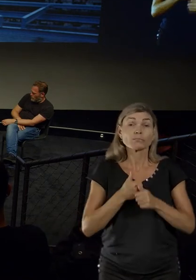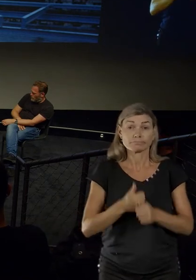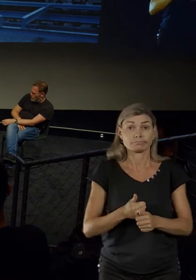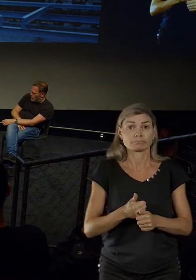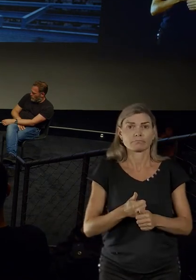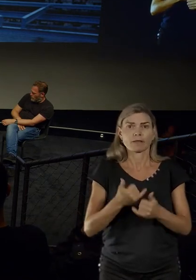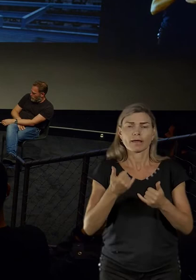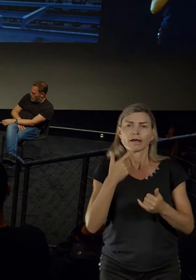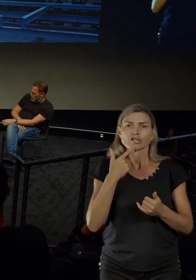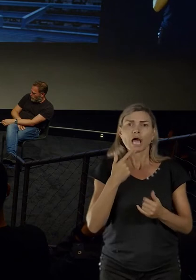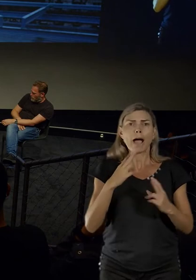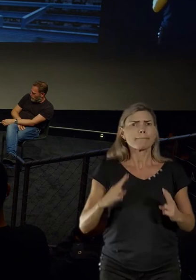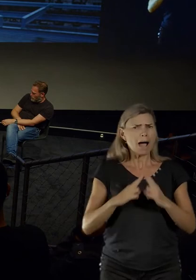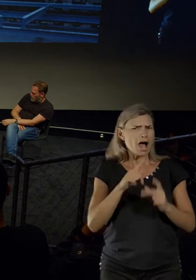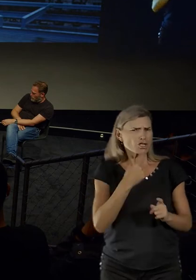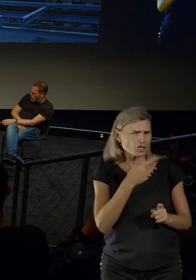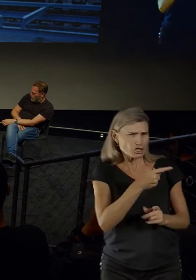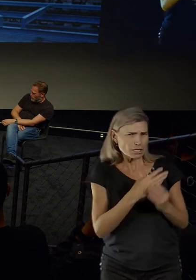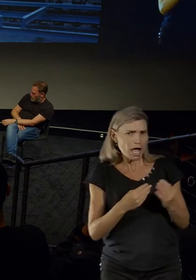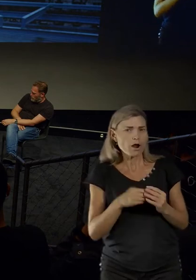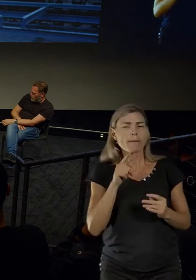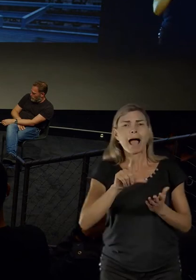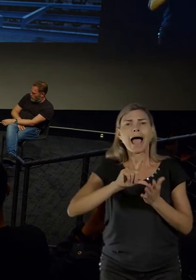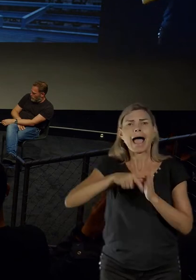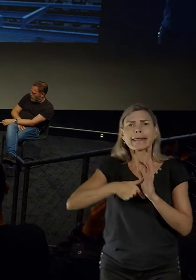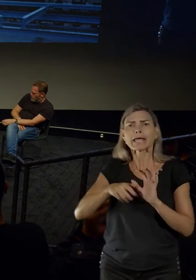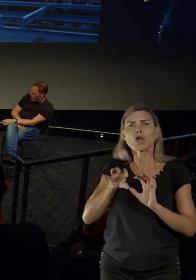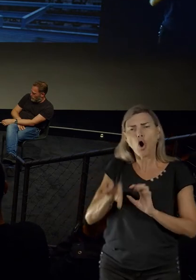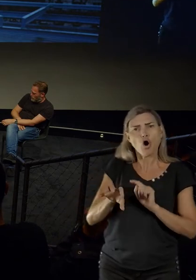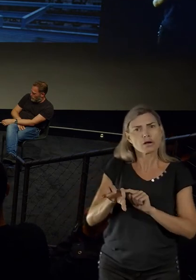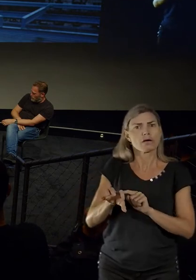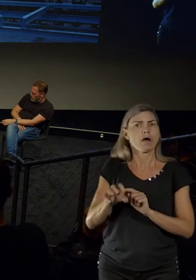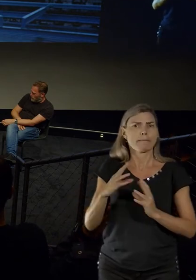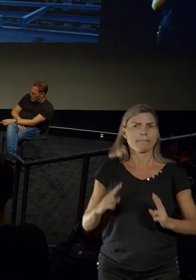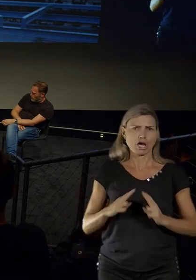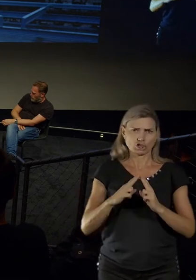té tzv. Paříži, to je pařížský region. A administrativně ta Paříž je skutečně